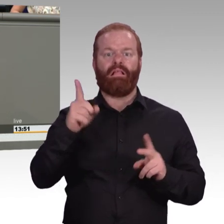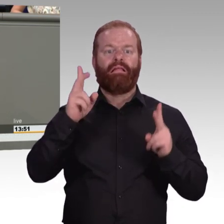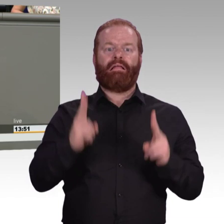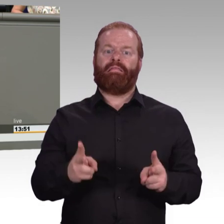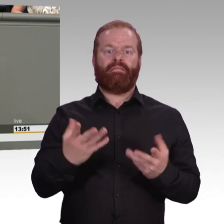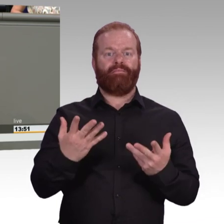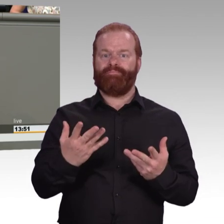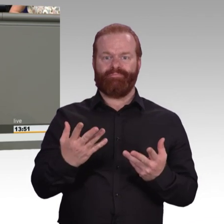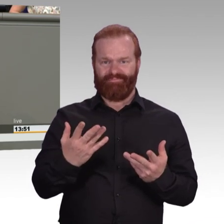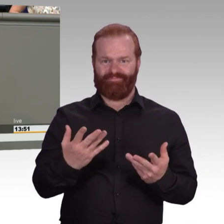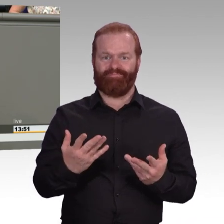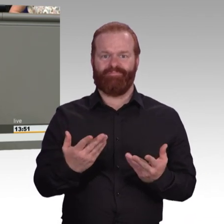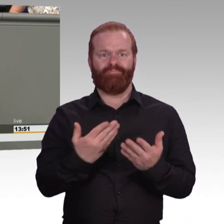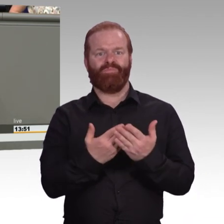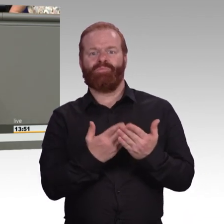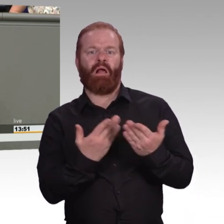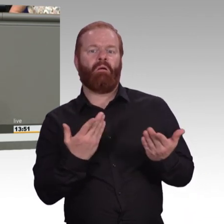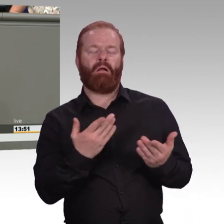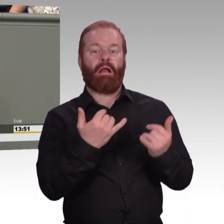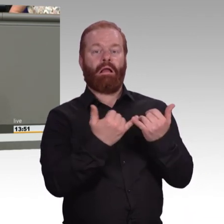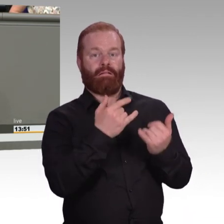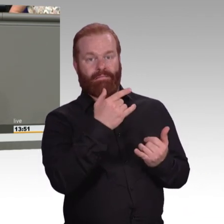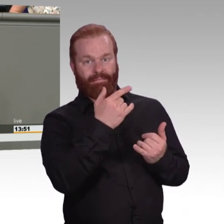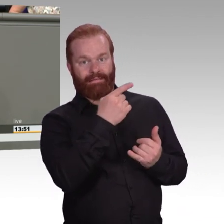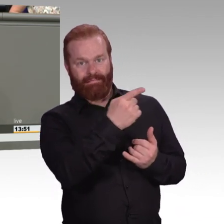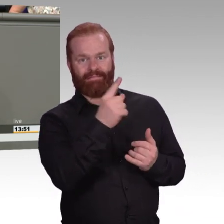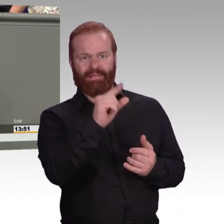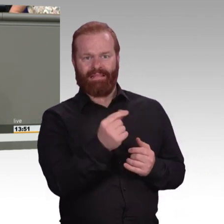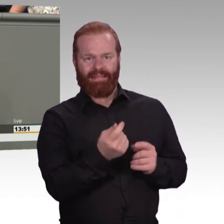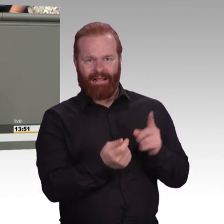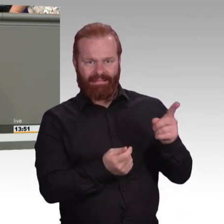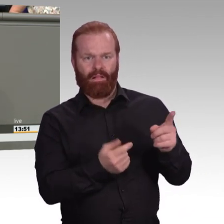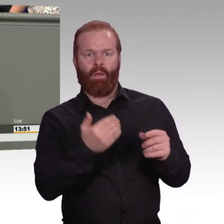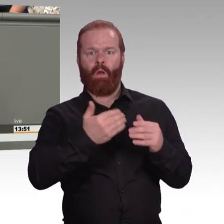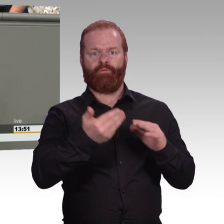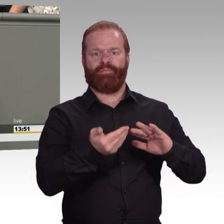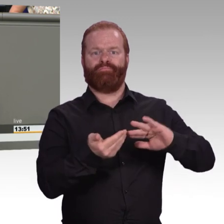dass eben kein Kind mehr arm ist in Deutschland. Wir schauen aber auch auf beispielsweise die Kinder